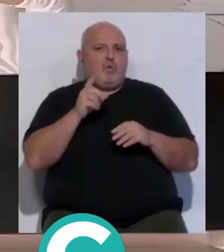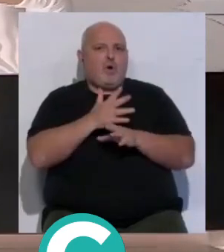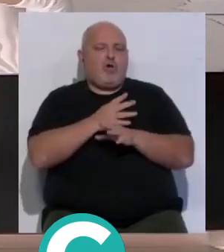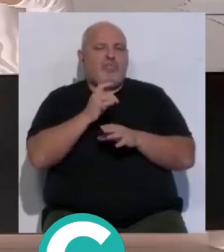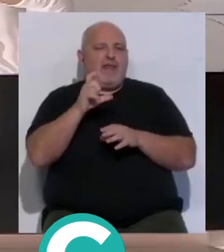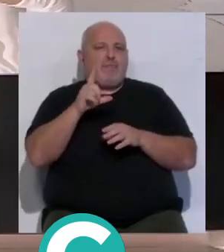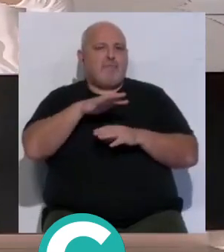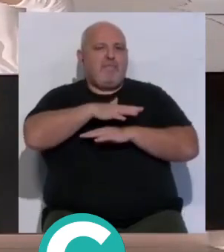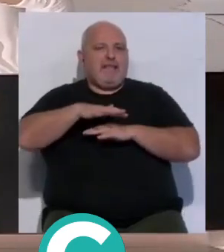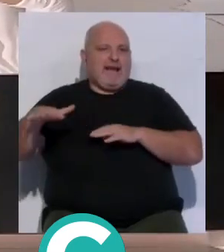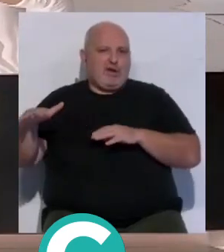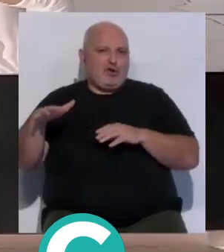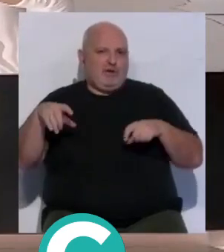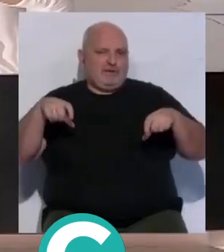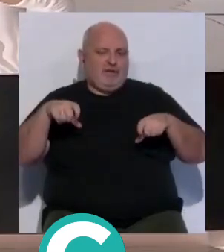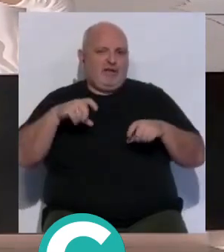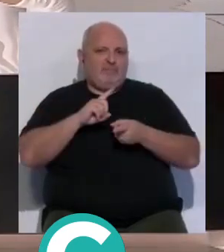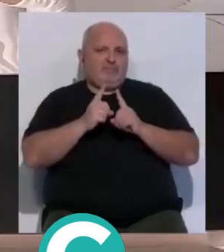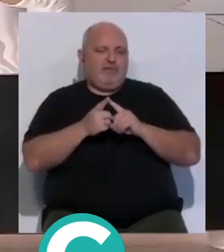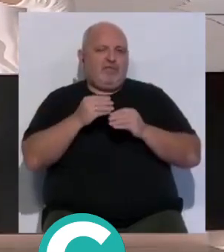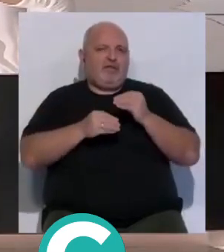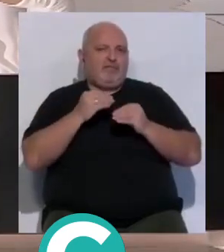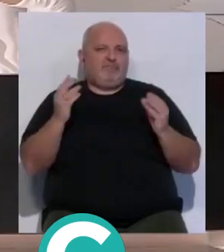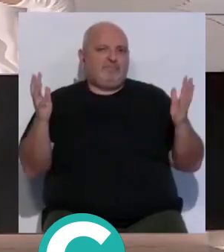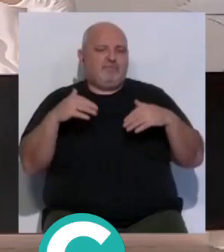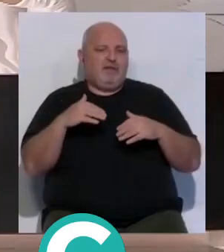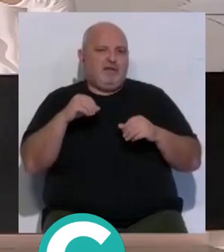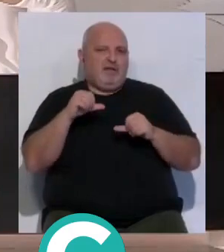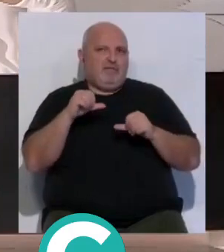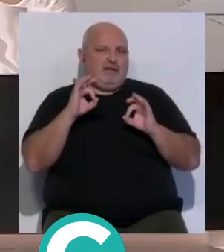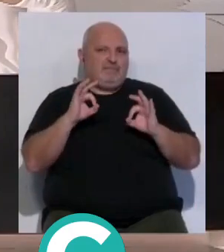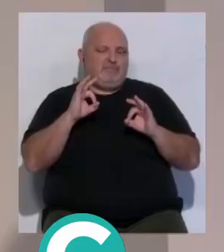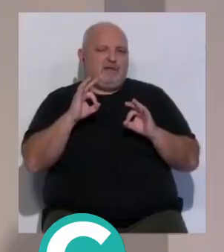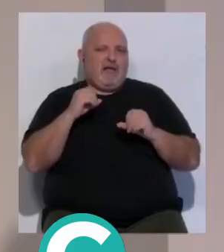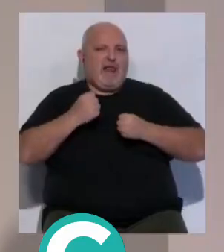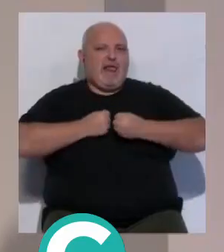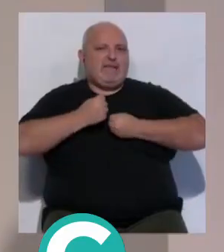se construyó para albergar la celebración de esas competiciones atléticas y a día de